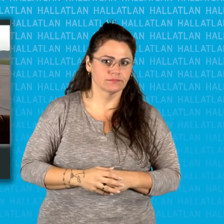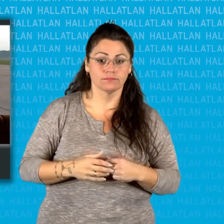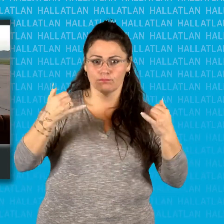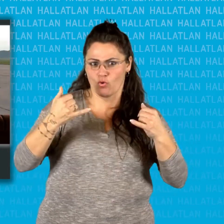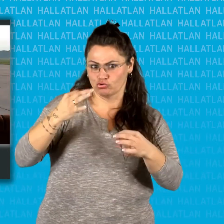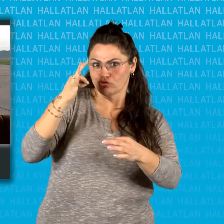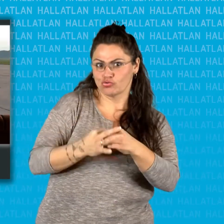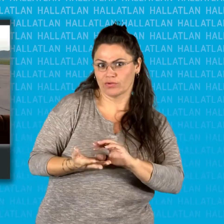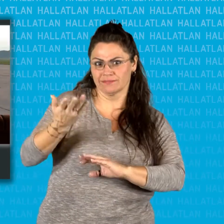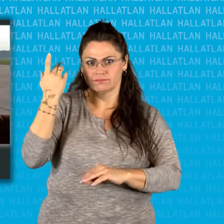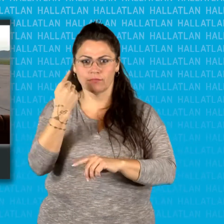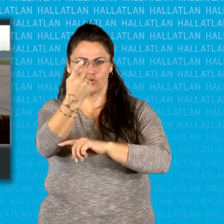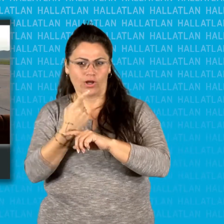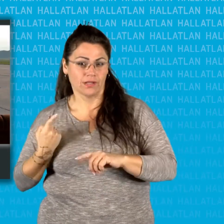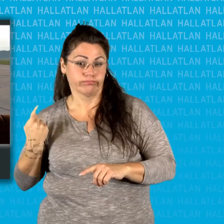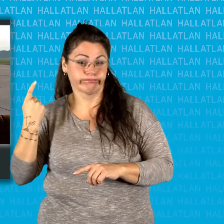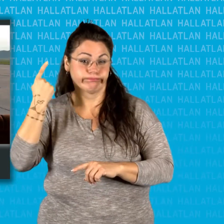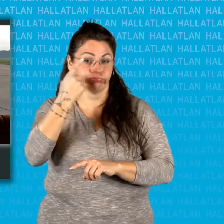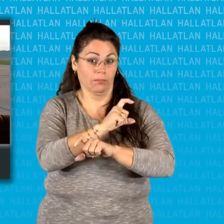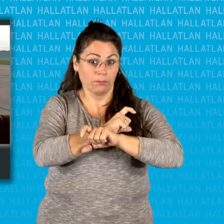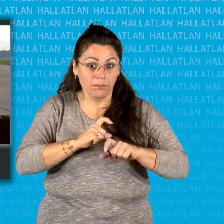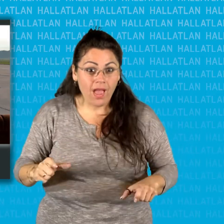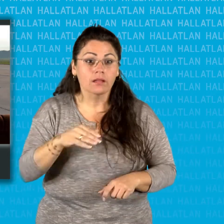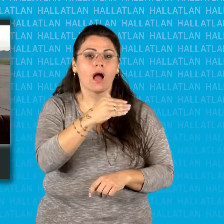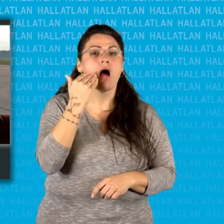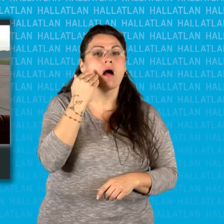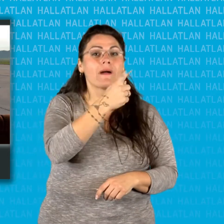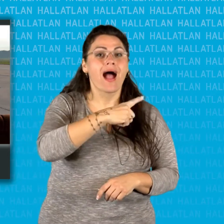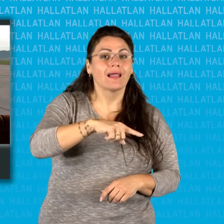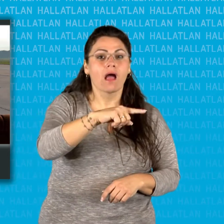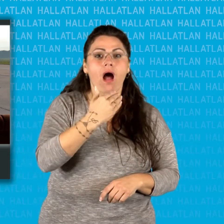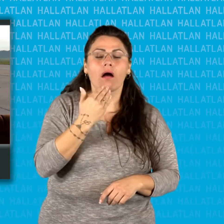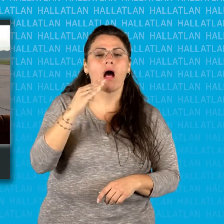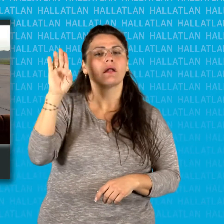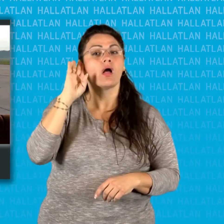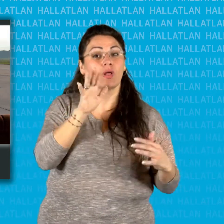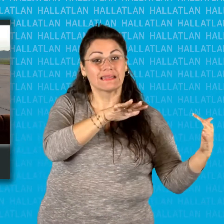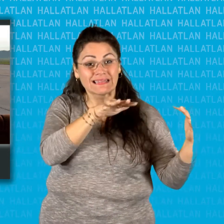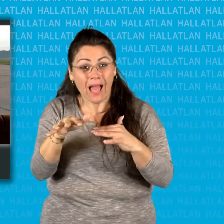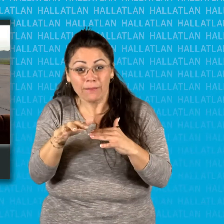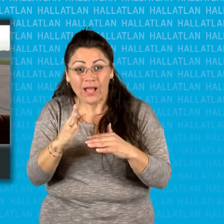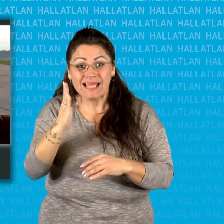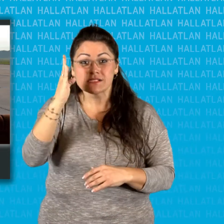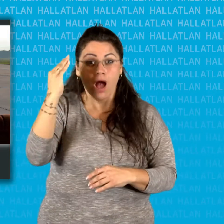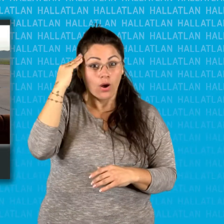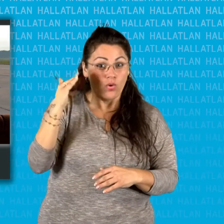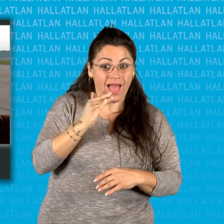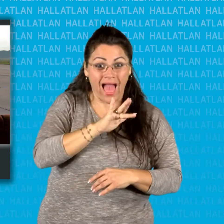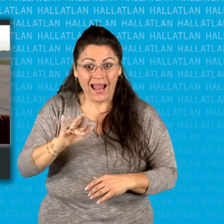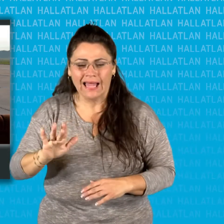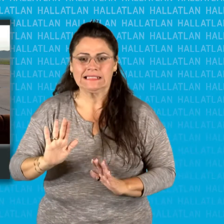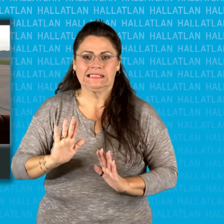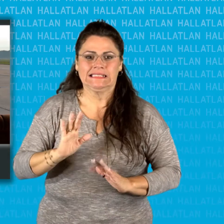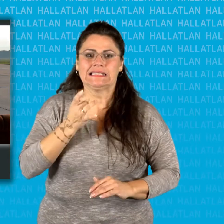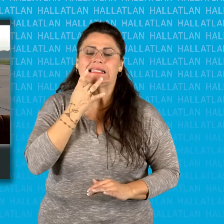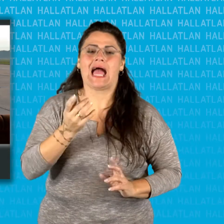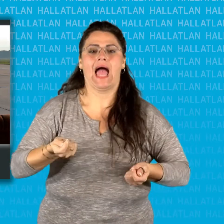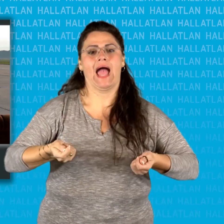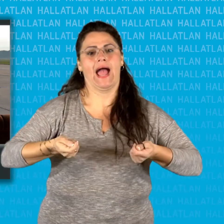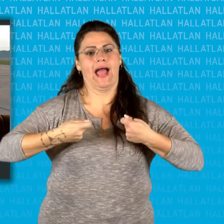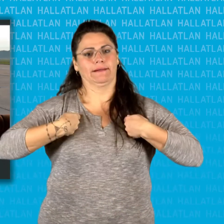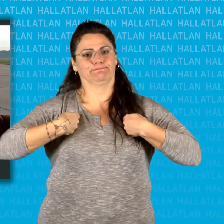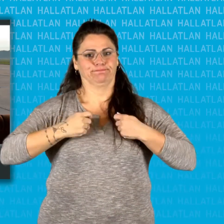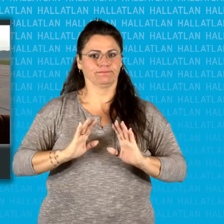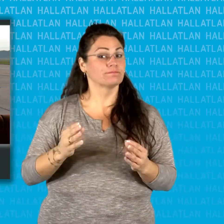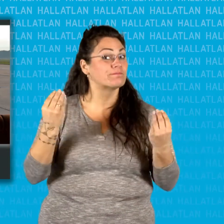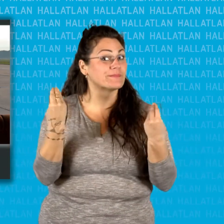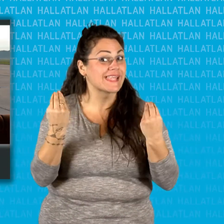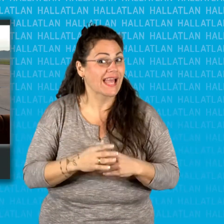A kilövés valószínűleg visszatartja az USA-t attól, hogy katonai akciót indítson Észak-Korea ellen,